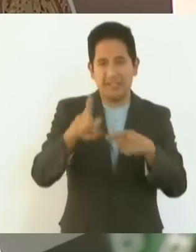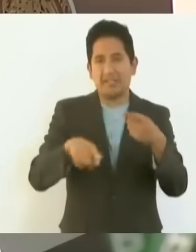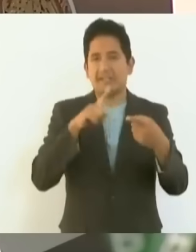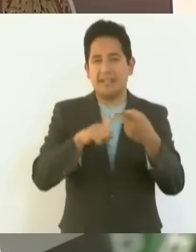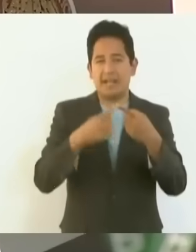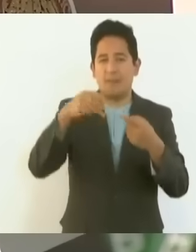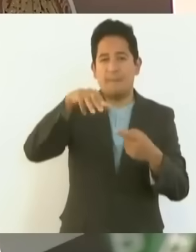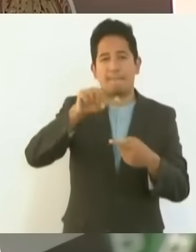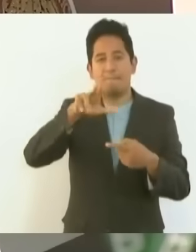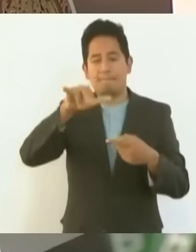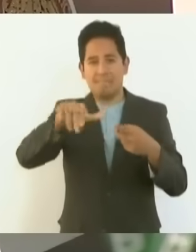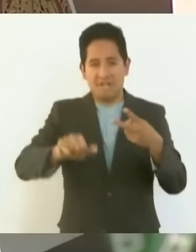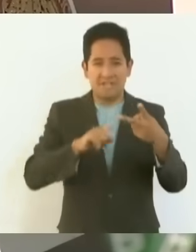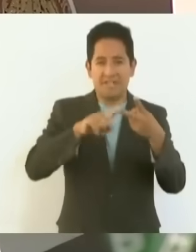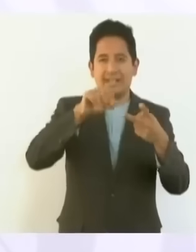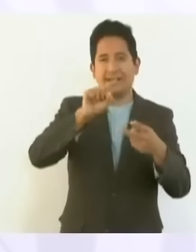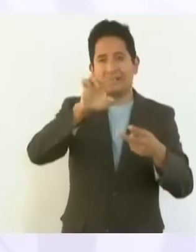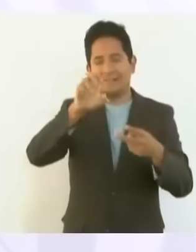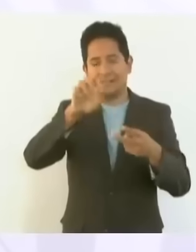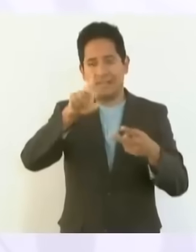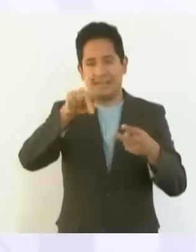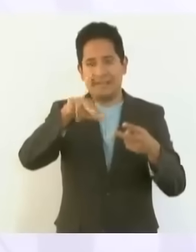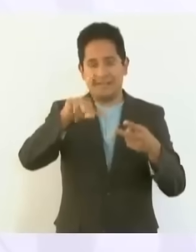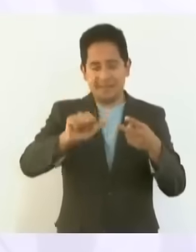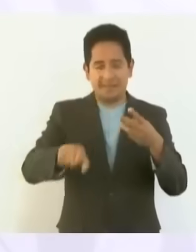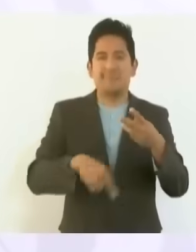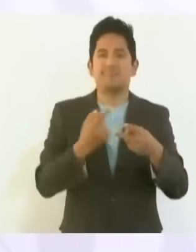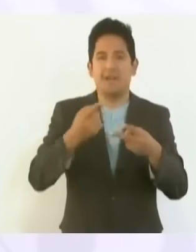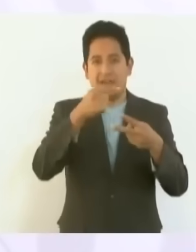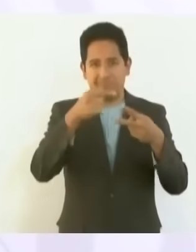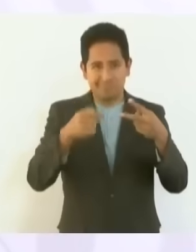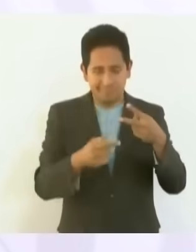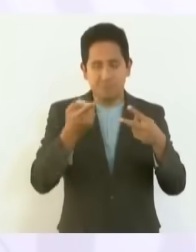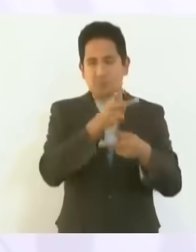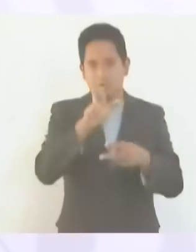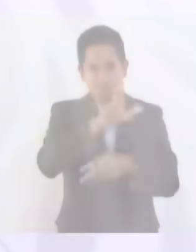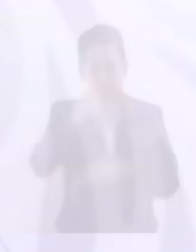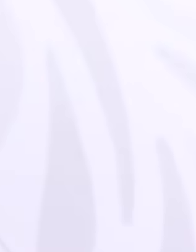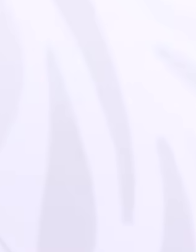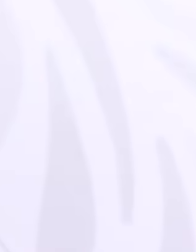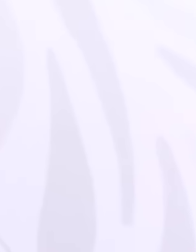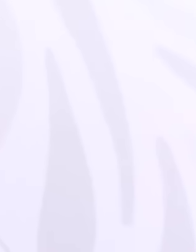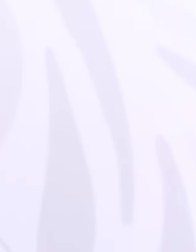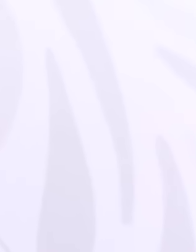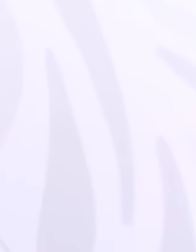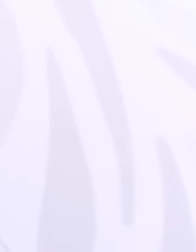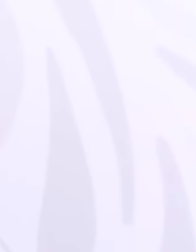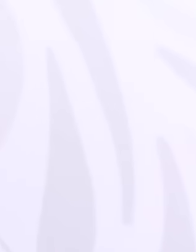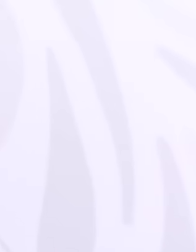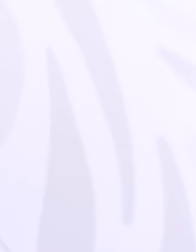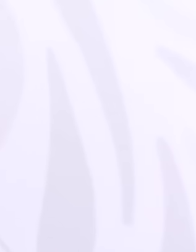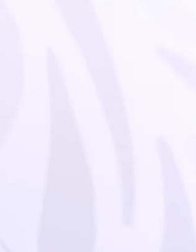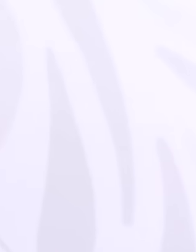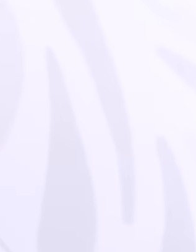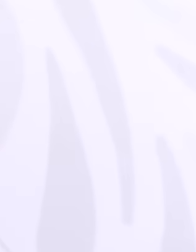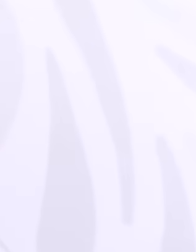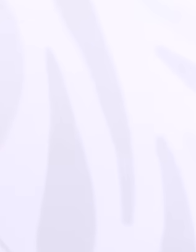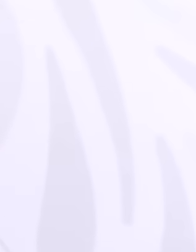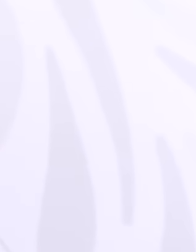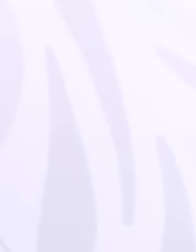la Marina, un gran reconocimiento a las fuerzas armadas del país y y a todo el equipo. Quiero